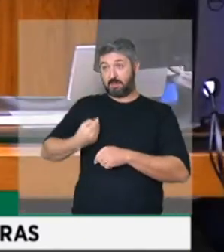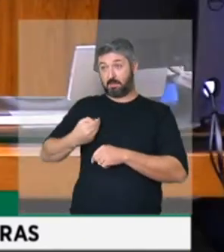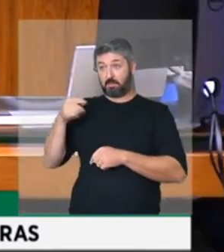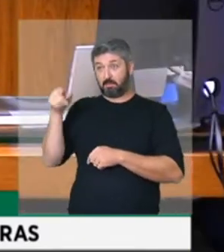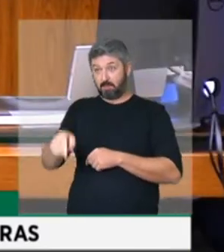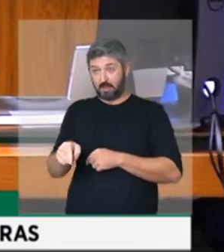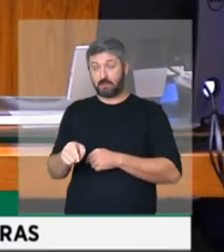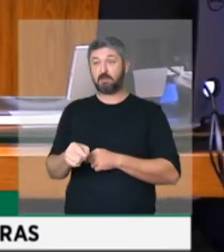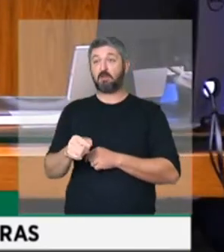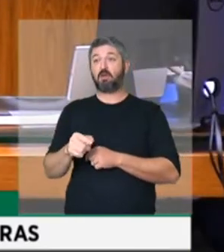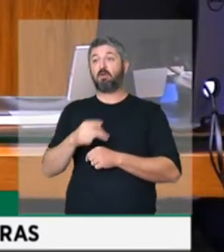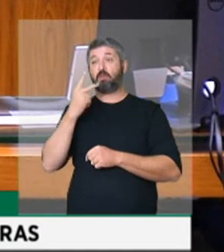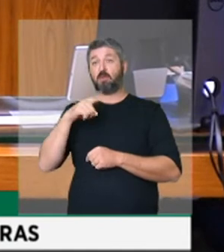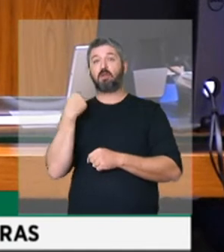QUE DEU ESSAS INFORMAÇÕES NÓS TAMBÉM SABEMOS E SABEMOS